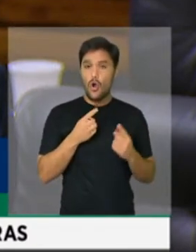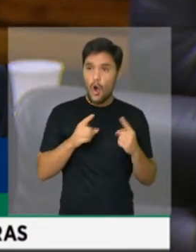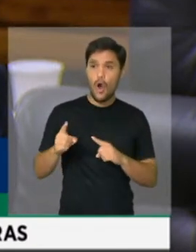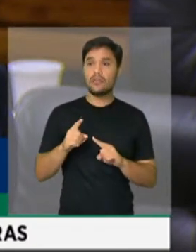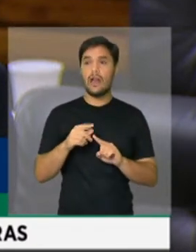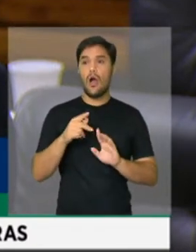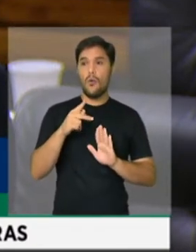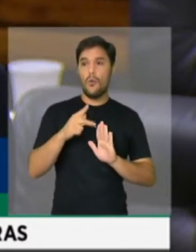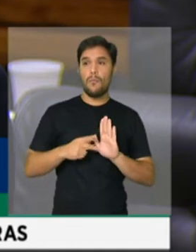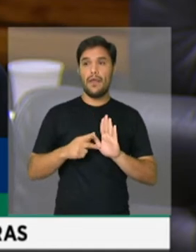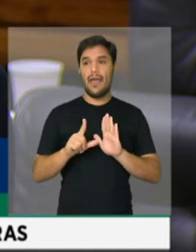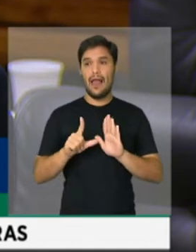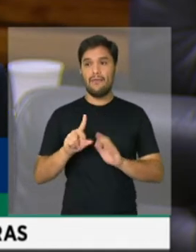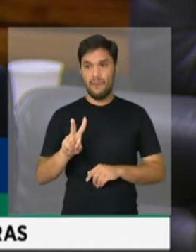ORIGINAL DA MP E VOTAR A FAVOR DO TEXTO DO PARECER DO